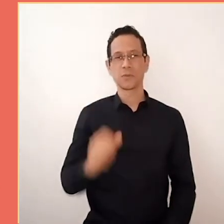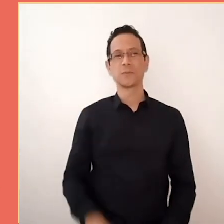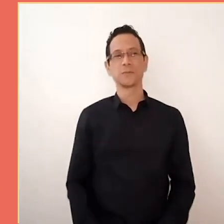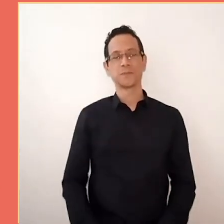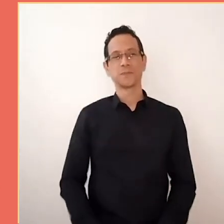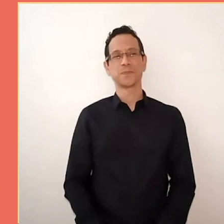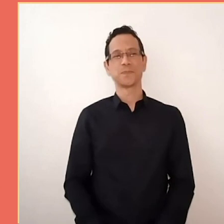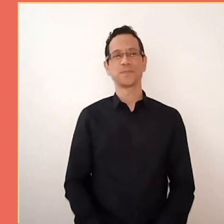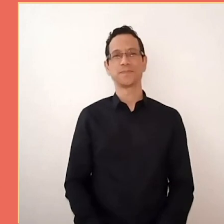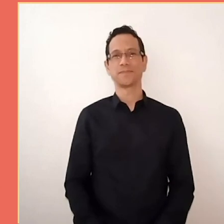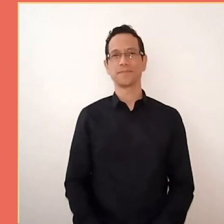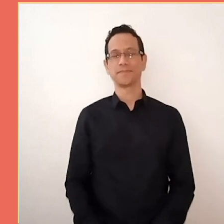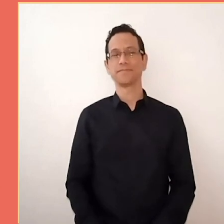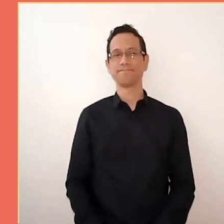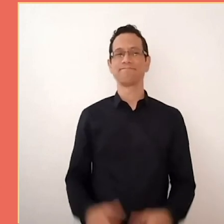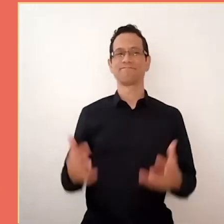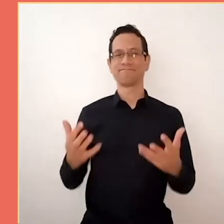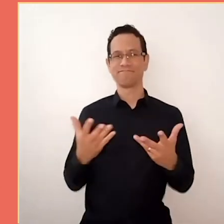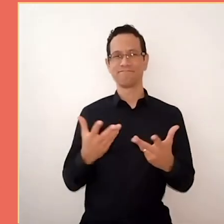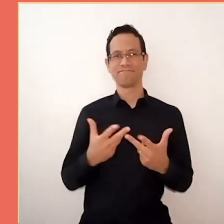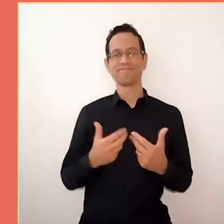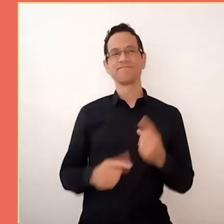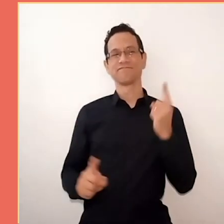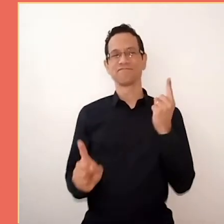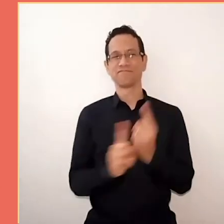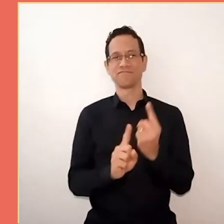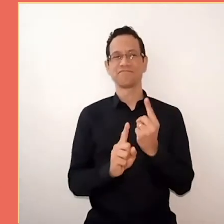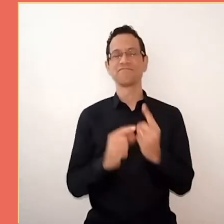esse maravilhoso encontro, eu acho que são janelas e portas